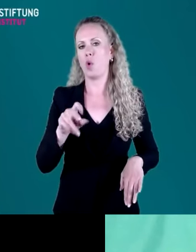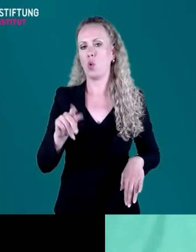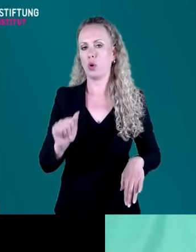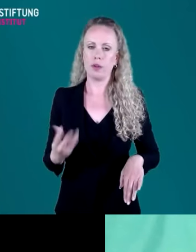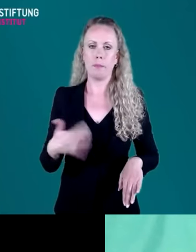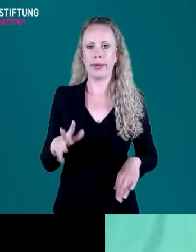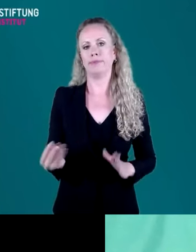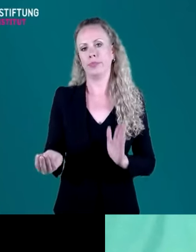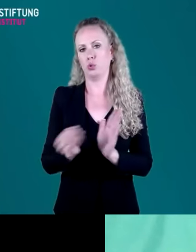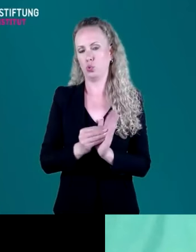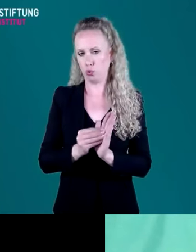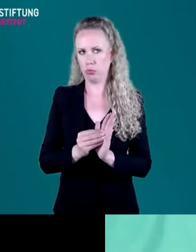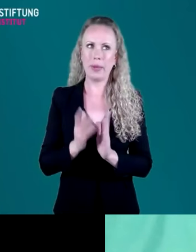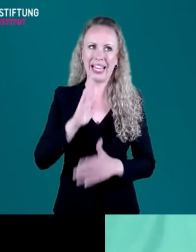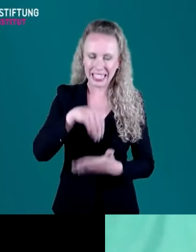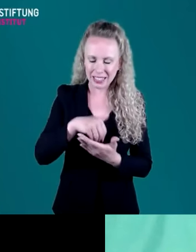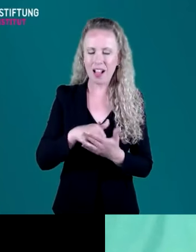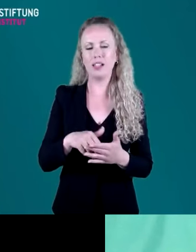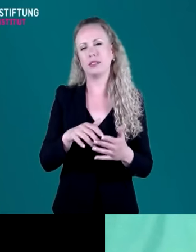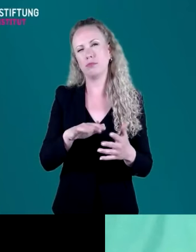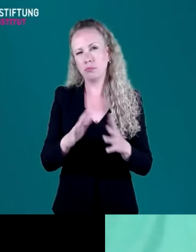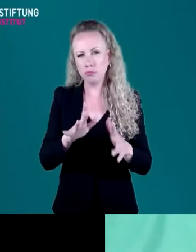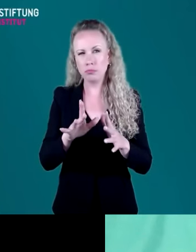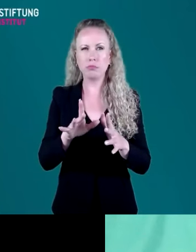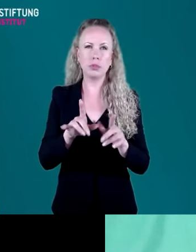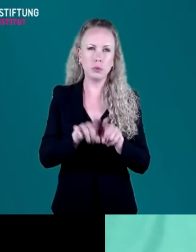Das ist aber schon auch ein Unterschied.